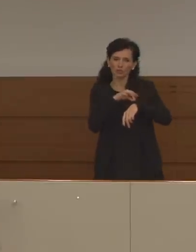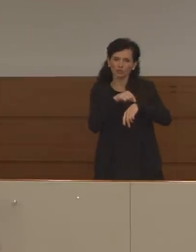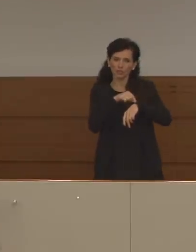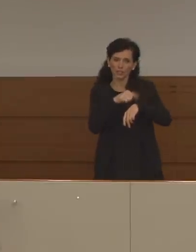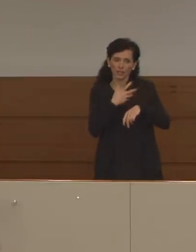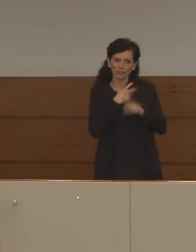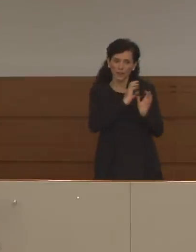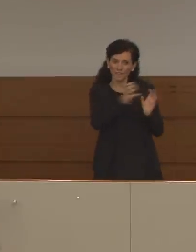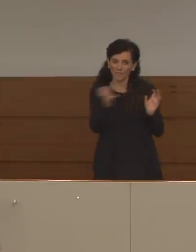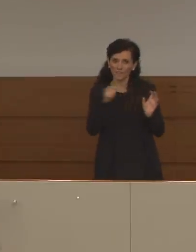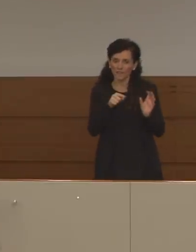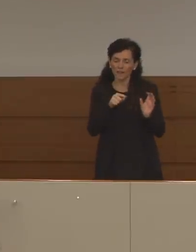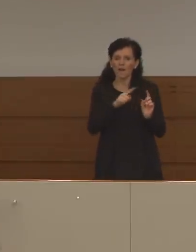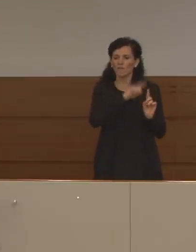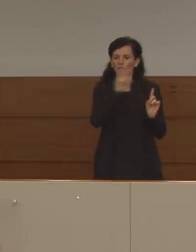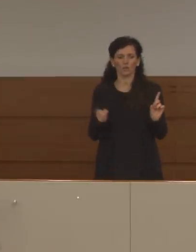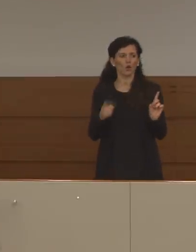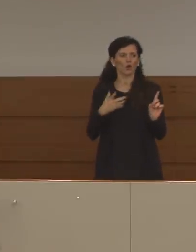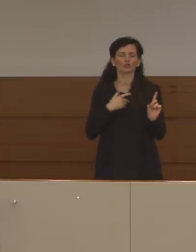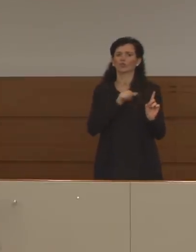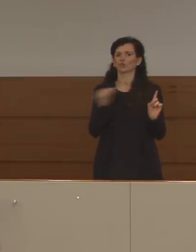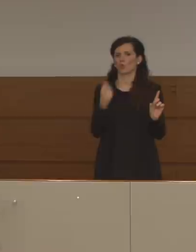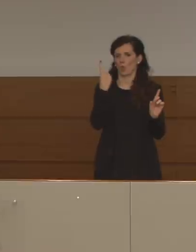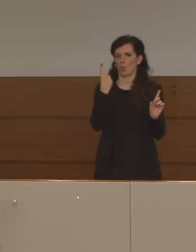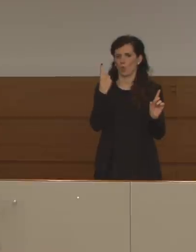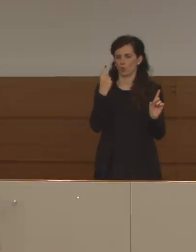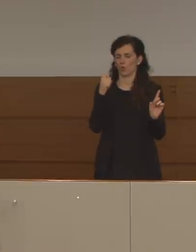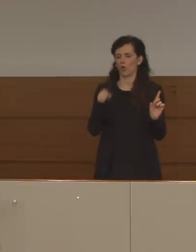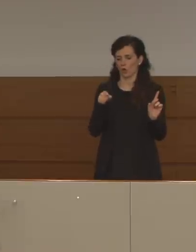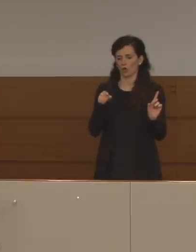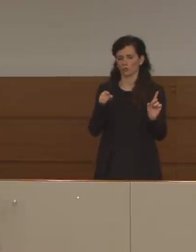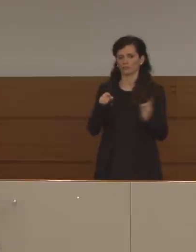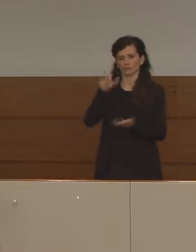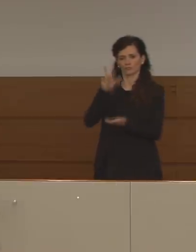quindi non abbiamo altri casi che ci